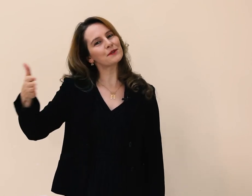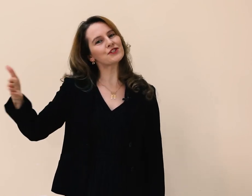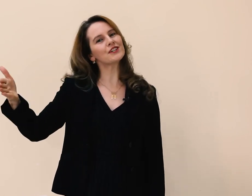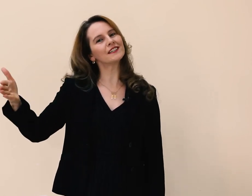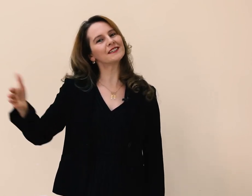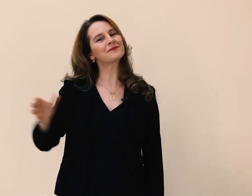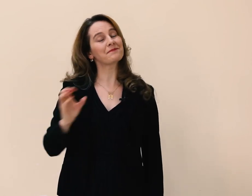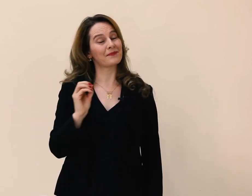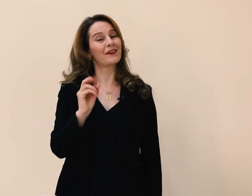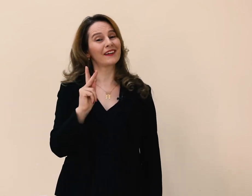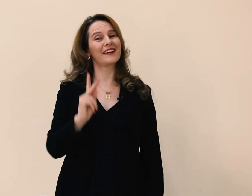por diante, ok.